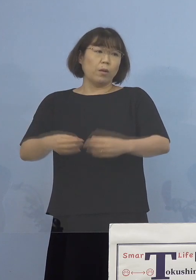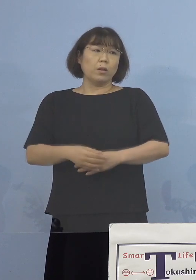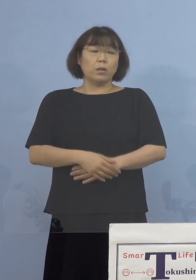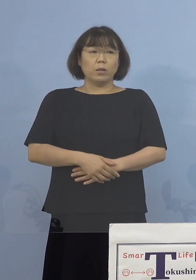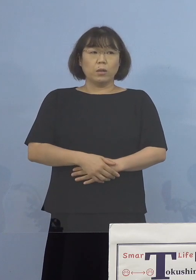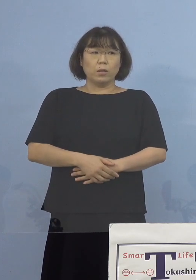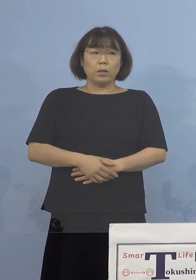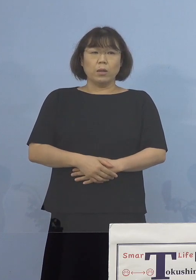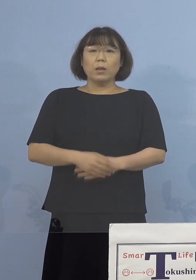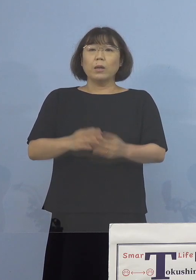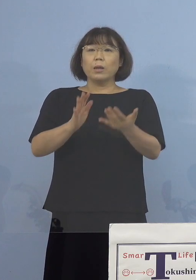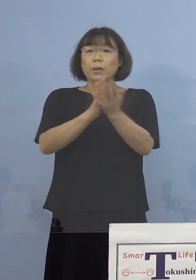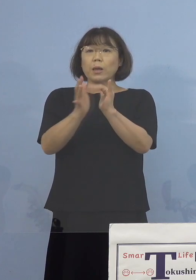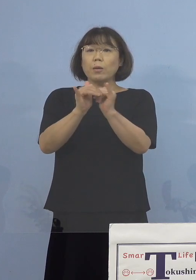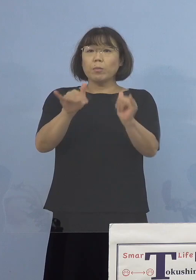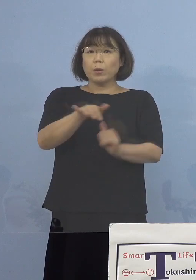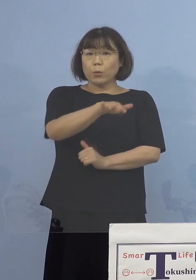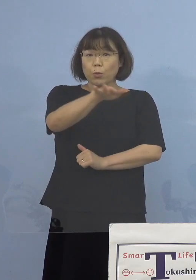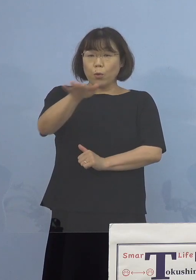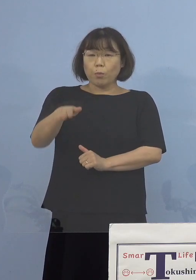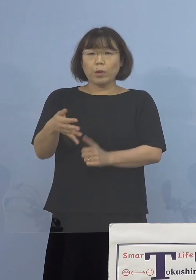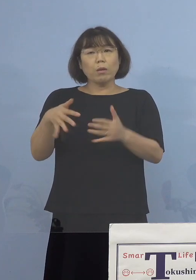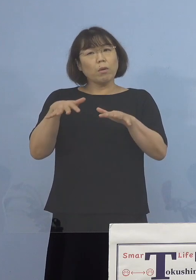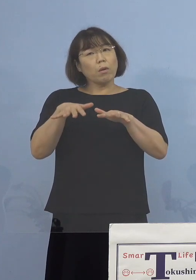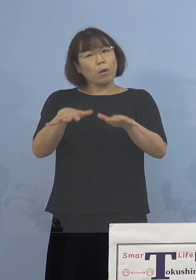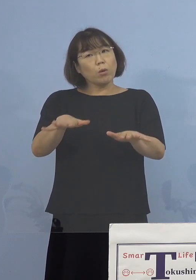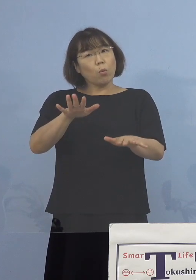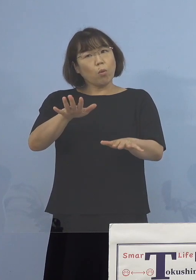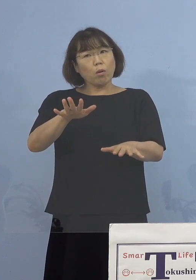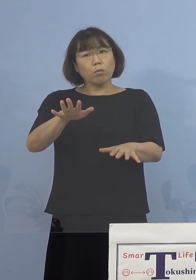県民の方に影響が出るようなことは ないようにしています